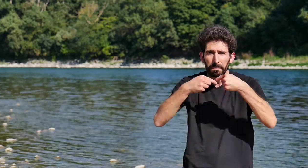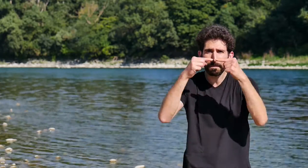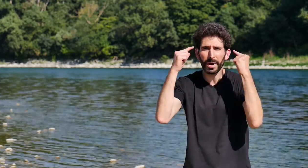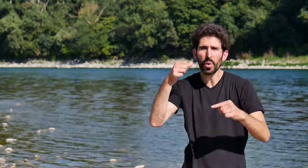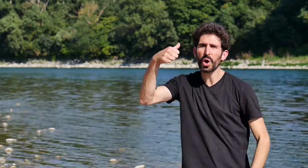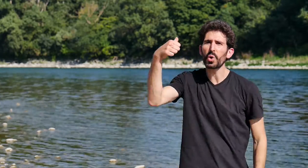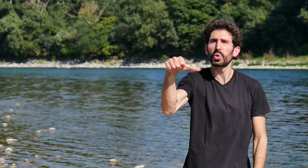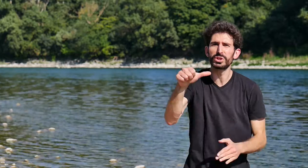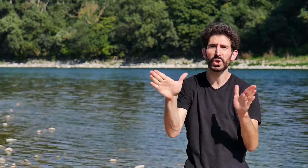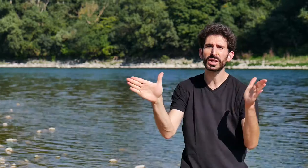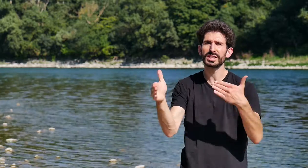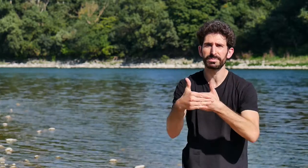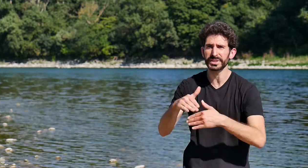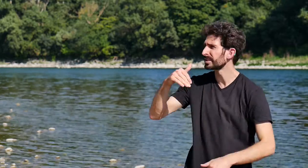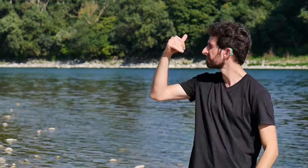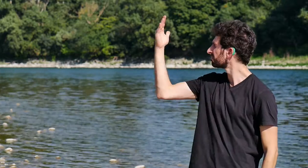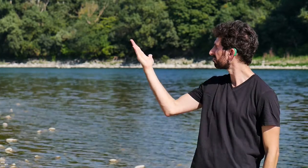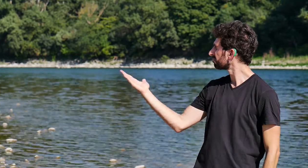Il n'existe qu'une seule espèce de pingouin.